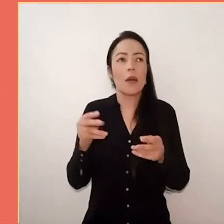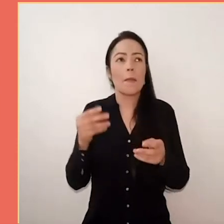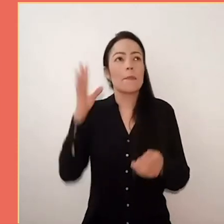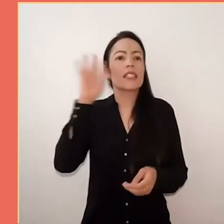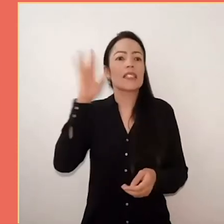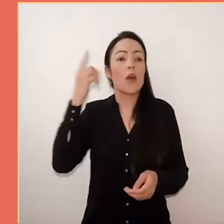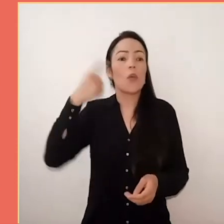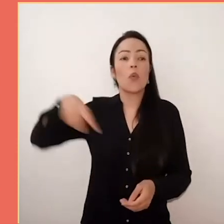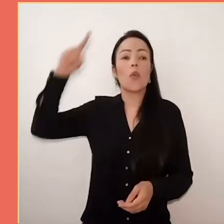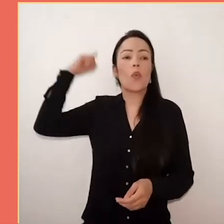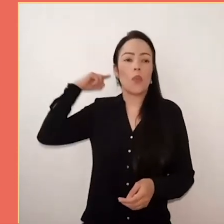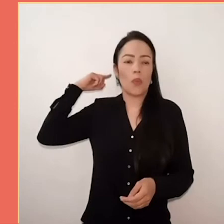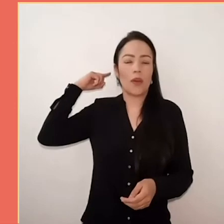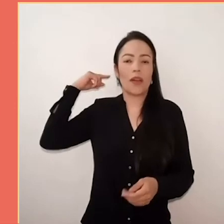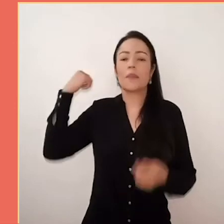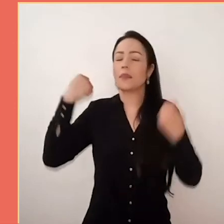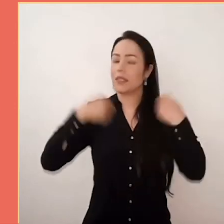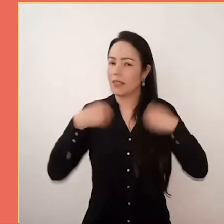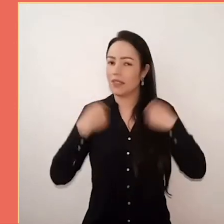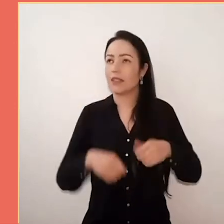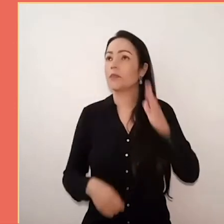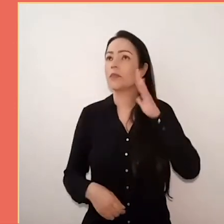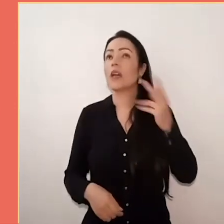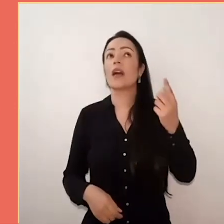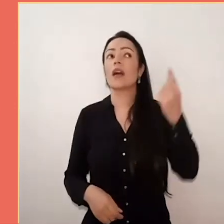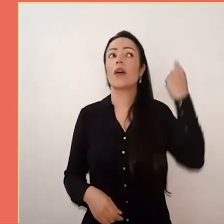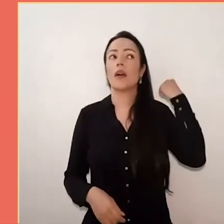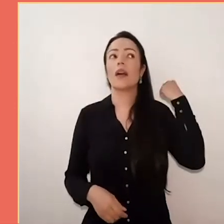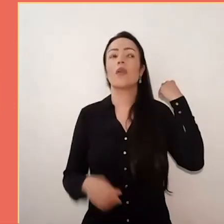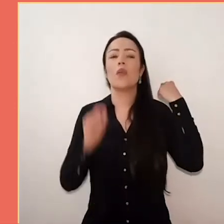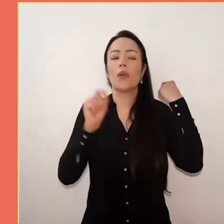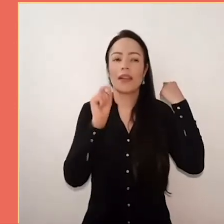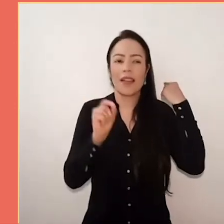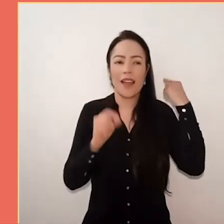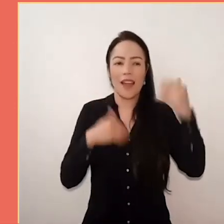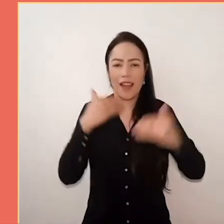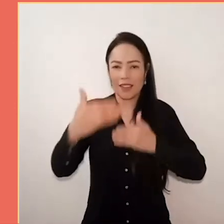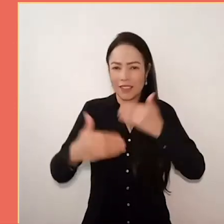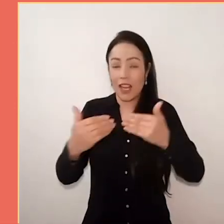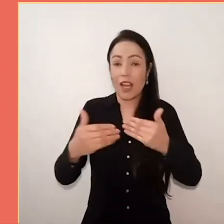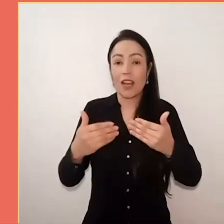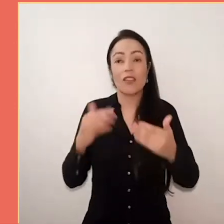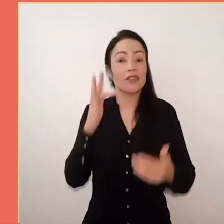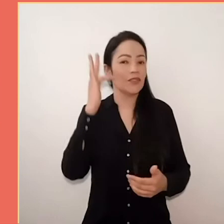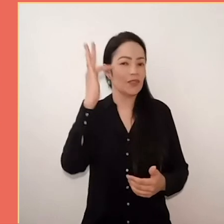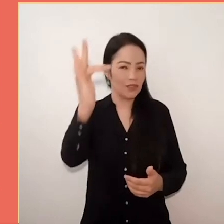Pra conseguir da conta do hoje e da conta dos próximos dos próximos dias e das próximas…